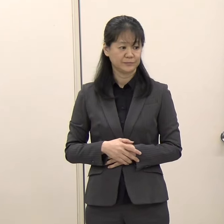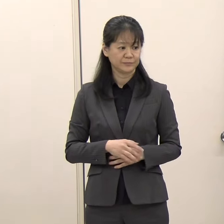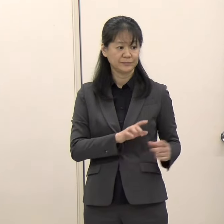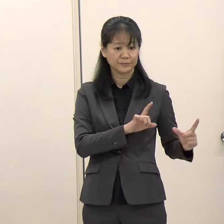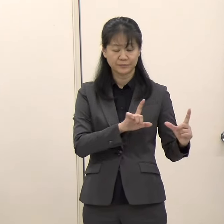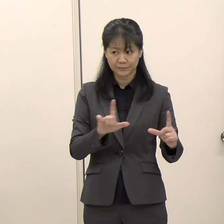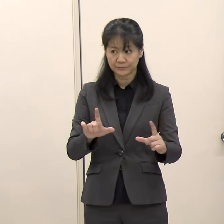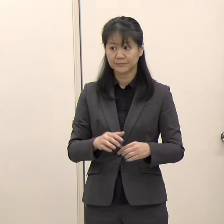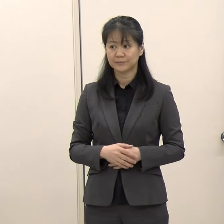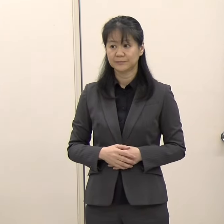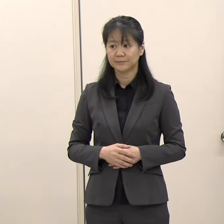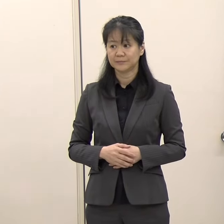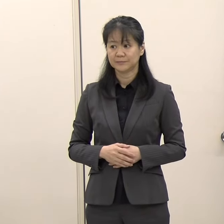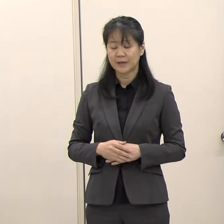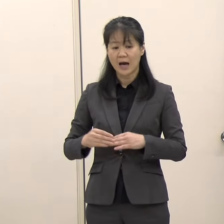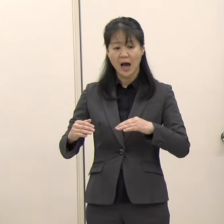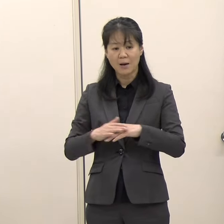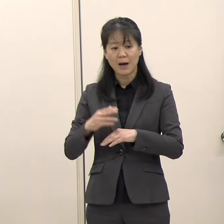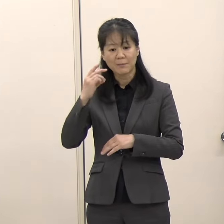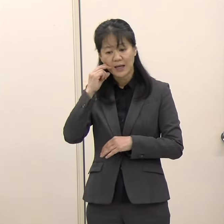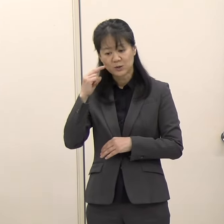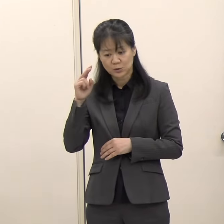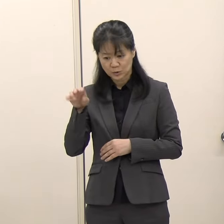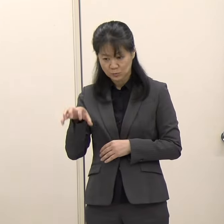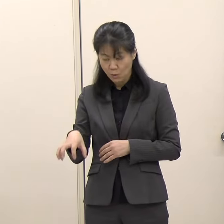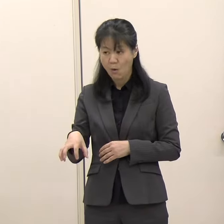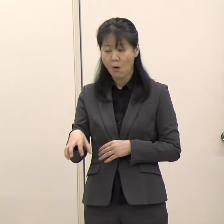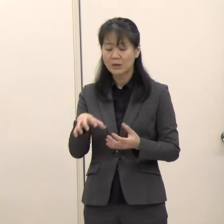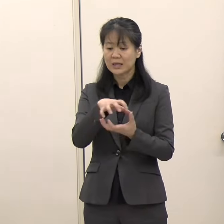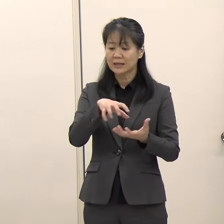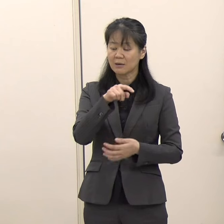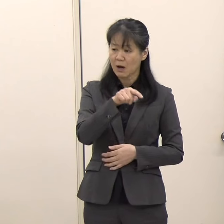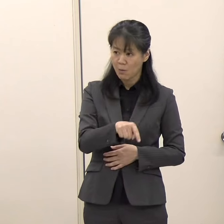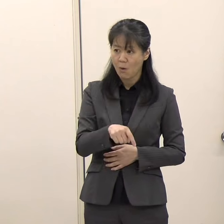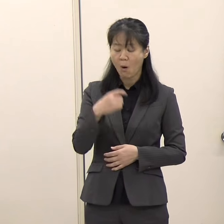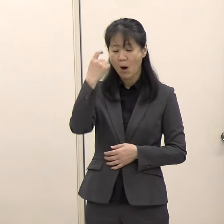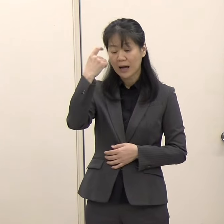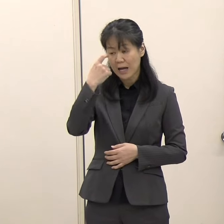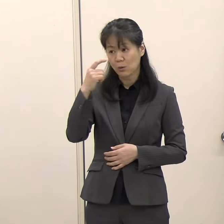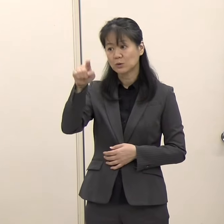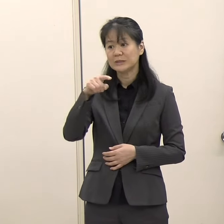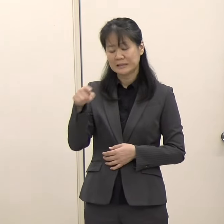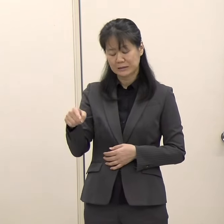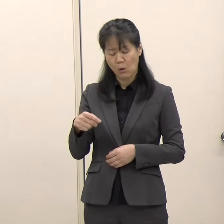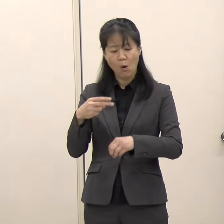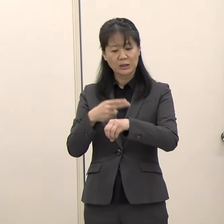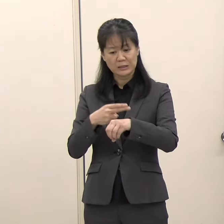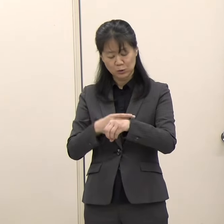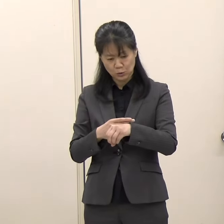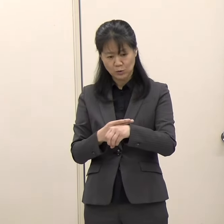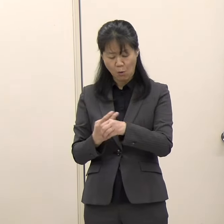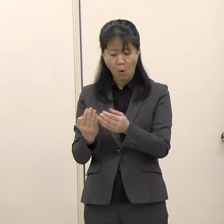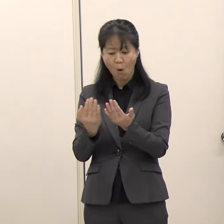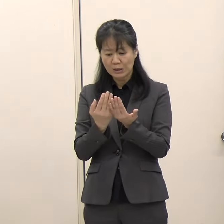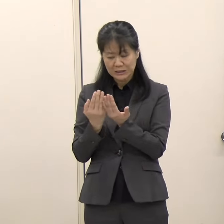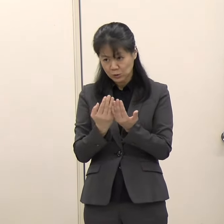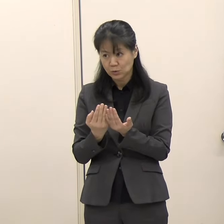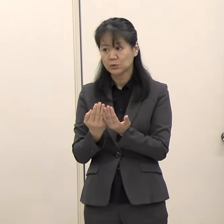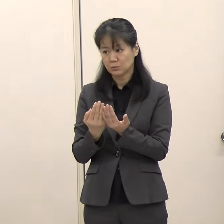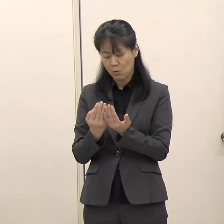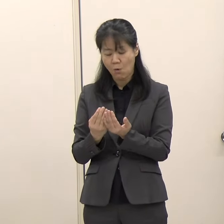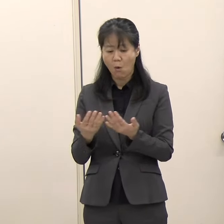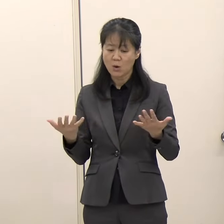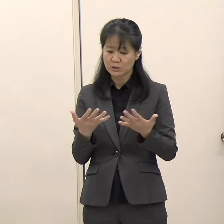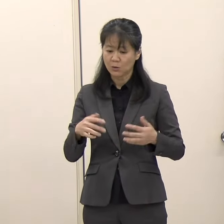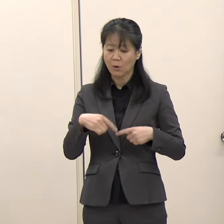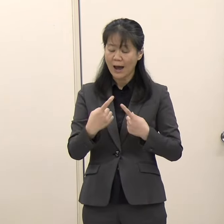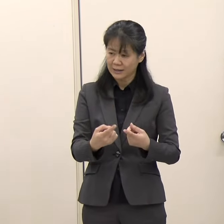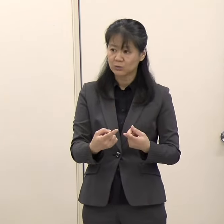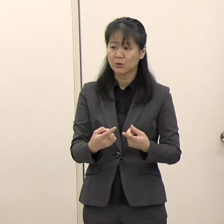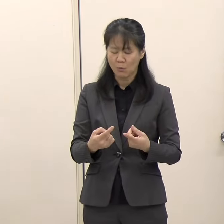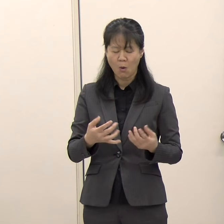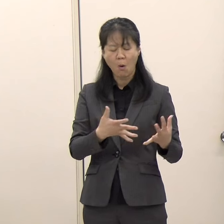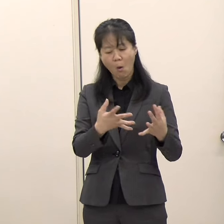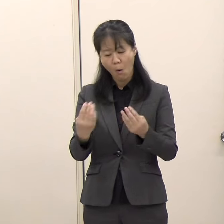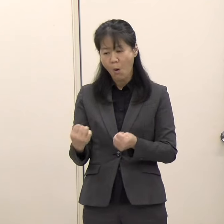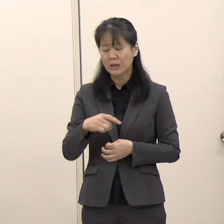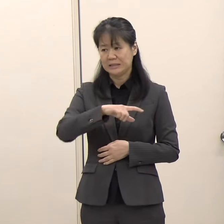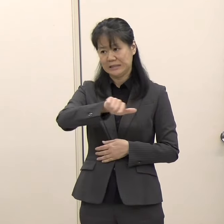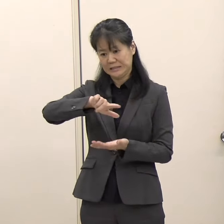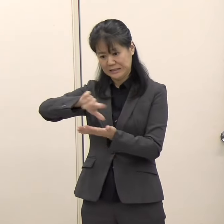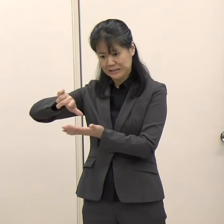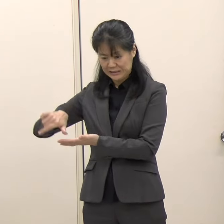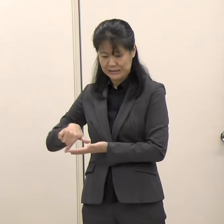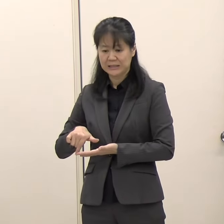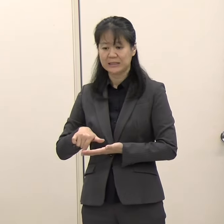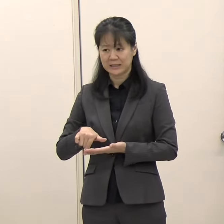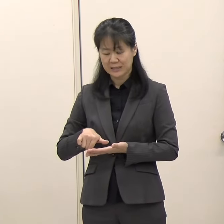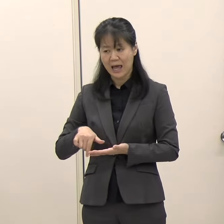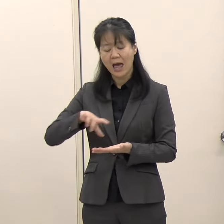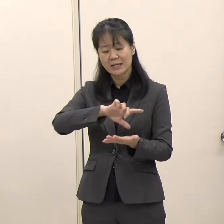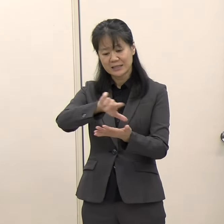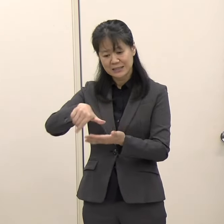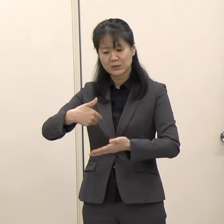（知事）浜松にしても埼玉にしても外国人の技能実習生の方や、就労されている方が非常に多い地域ですよね。そういう地域のニーズというのが大きいところだろうと。